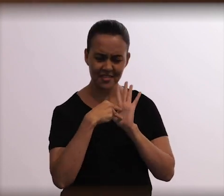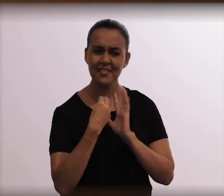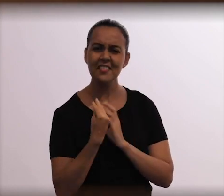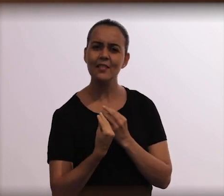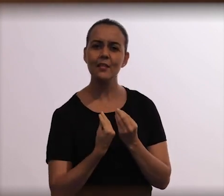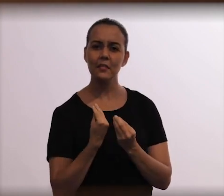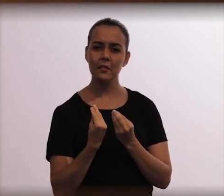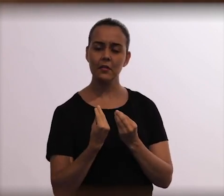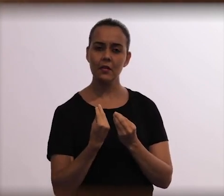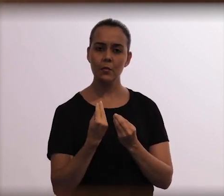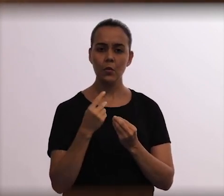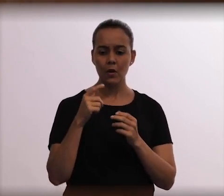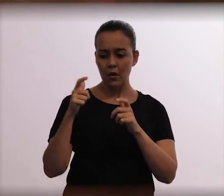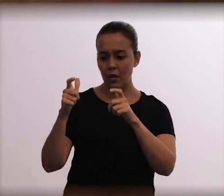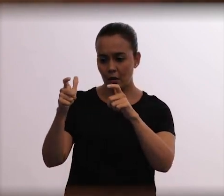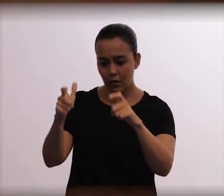a um determinado lugar.